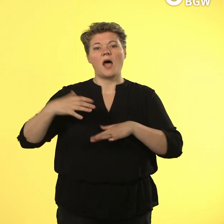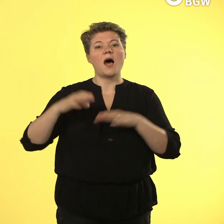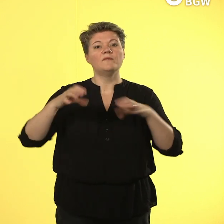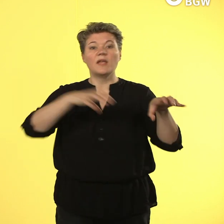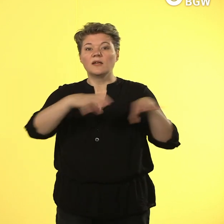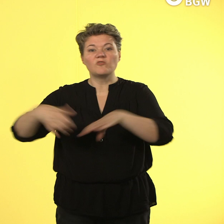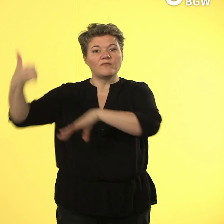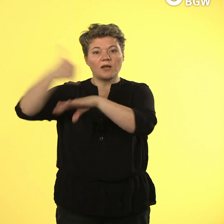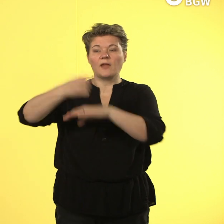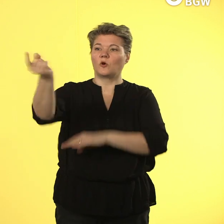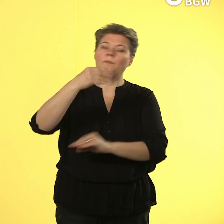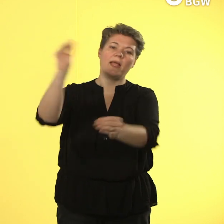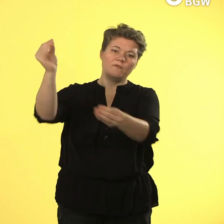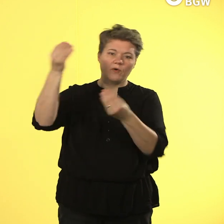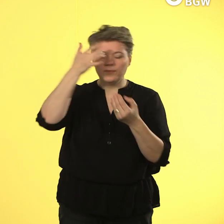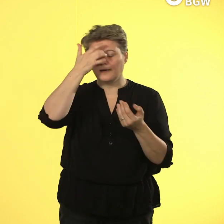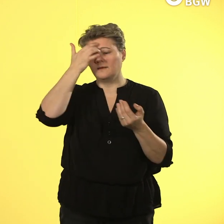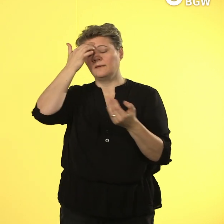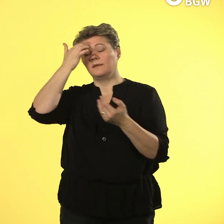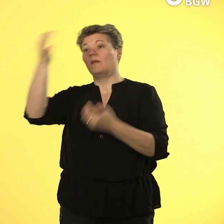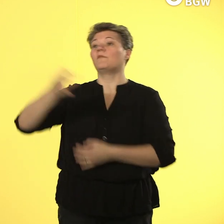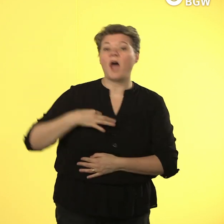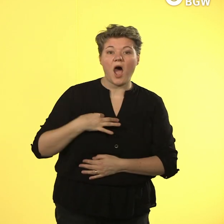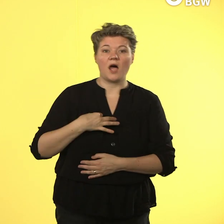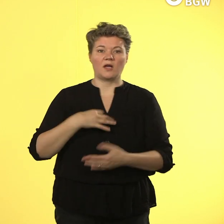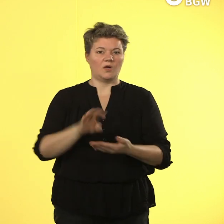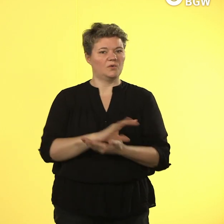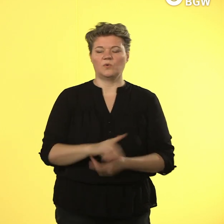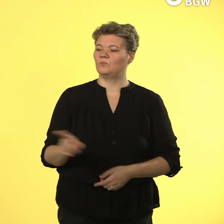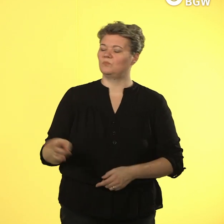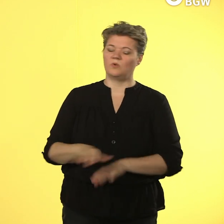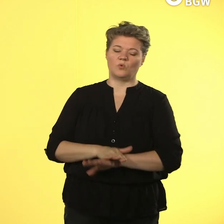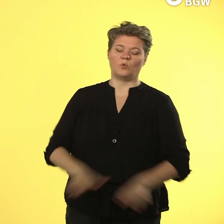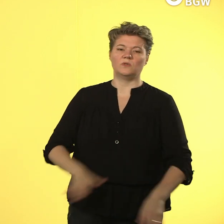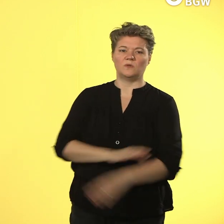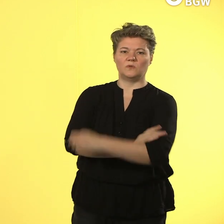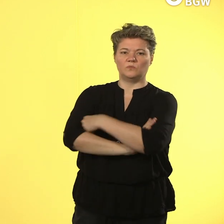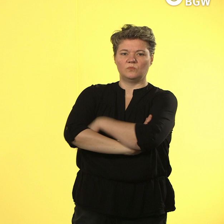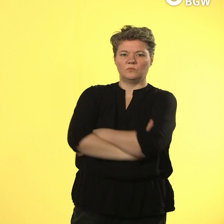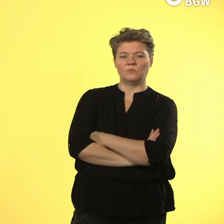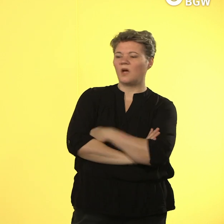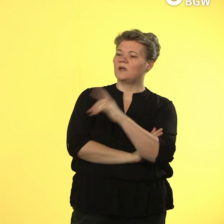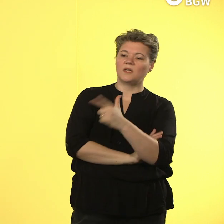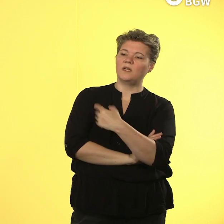ich fühle mich generell so. Das wird nicht gefragt. Das können die gar nicht richtig machen. Und wenn ich etwas ablehne